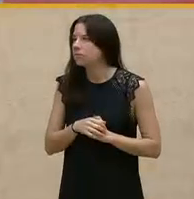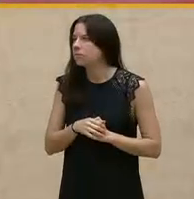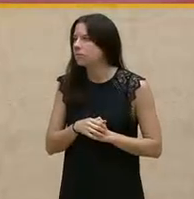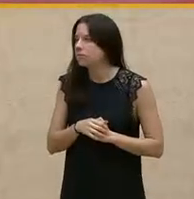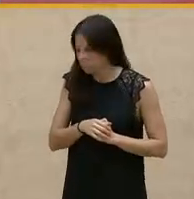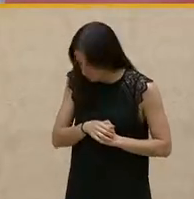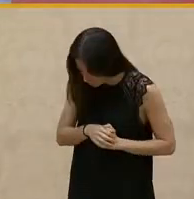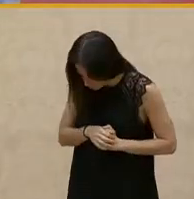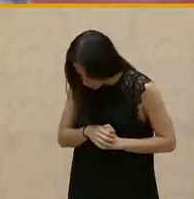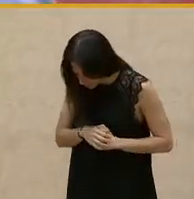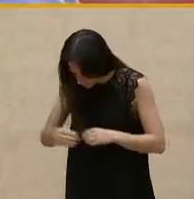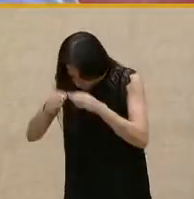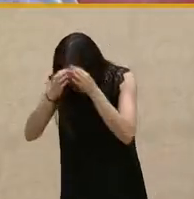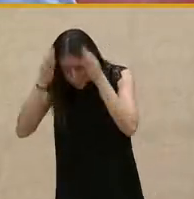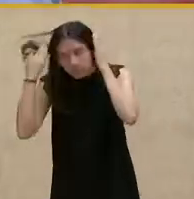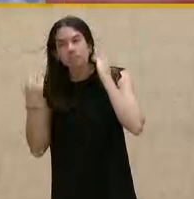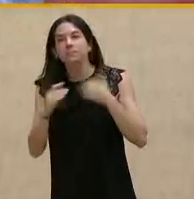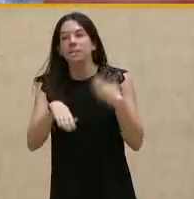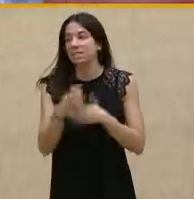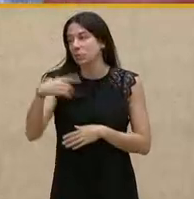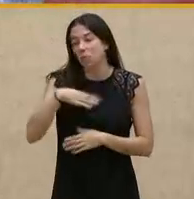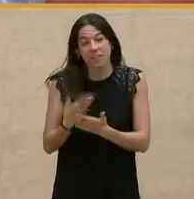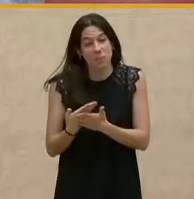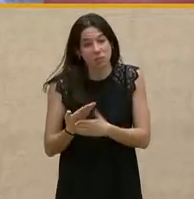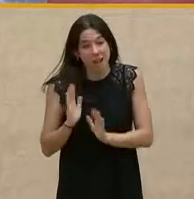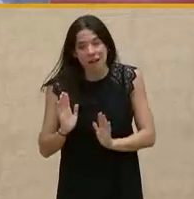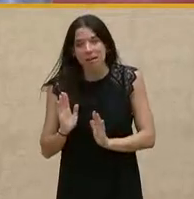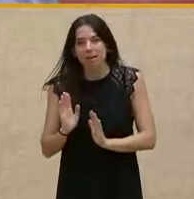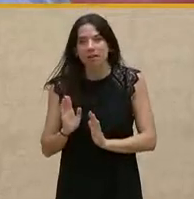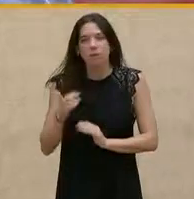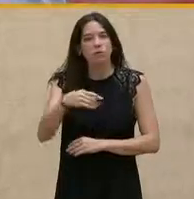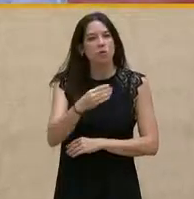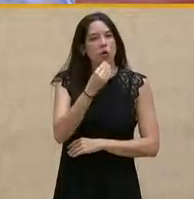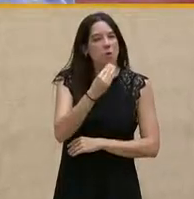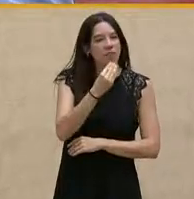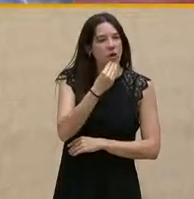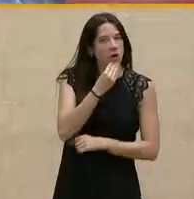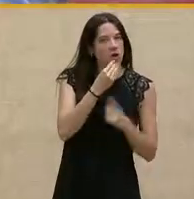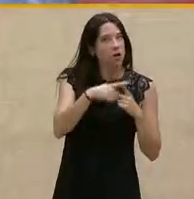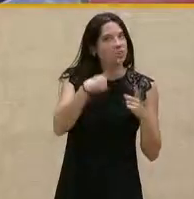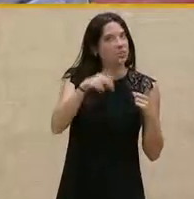incluso habéis podido demostrar cómo, aunque cuando estáis comiendo lo que escucháis o ver,